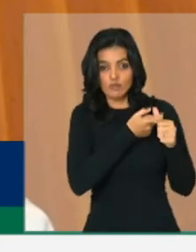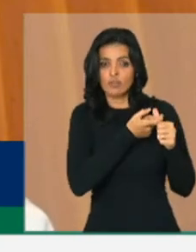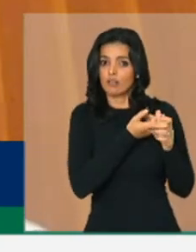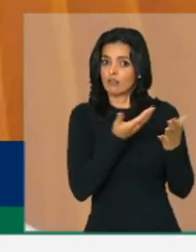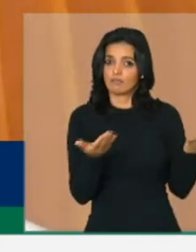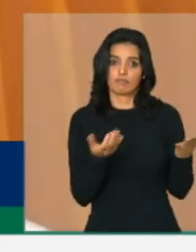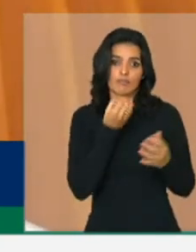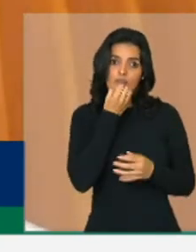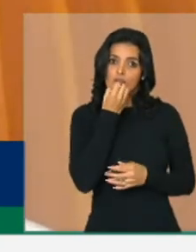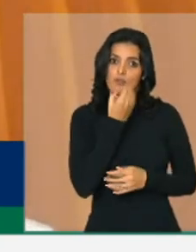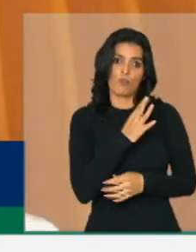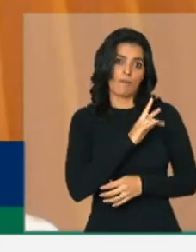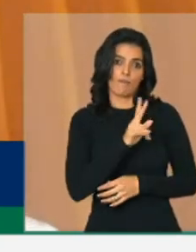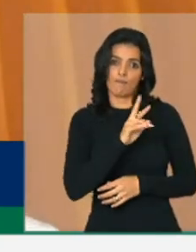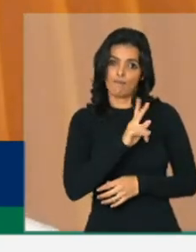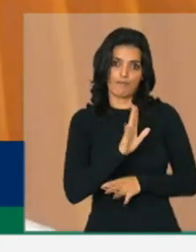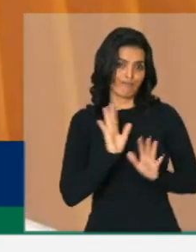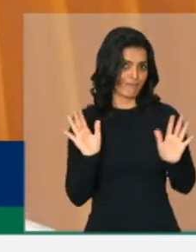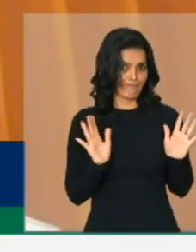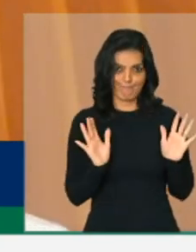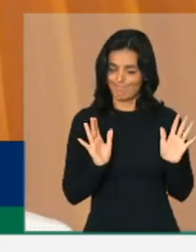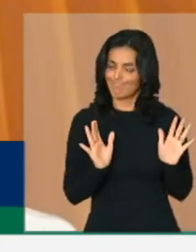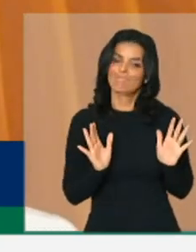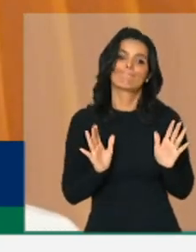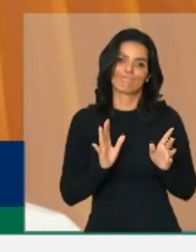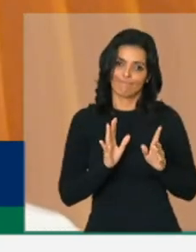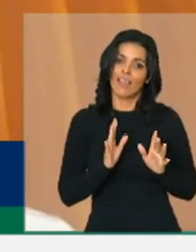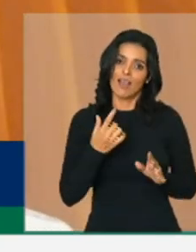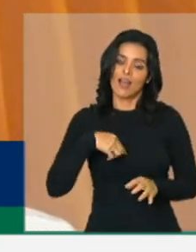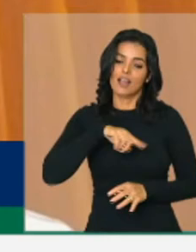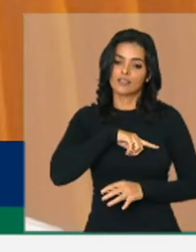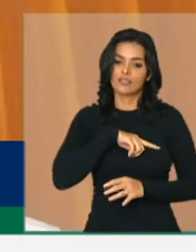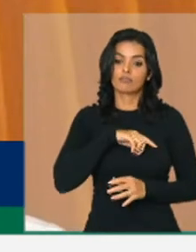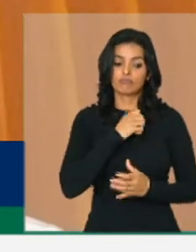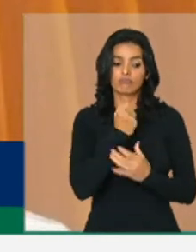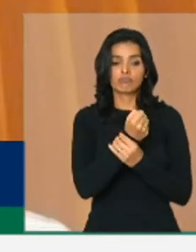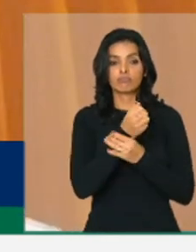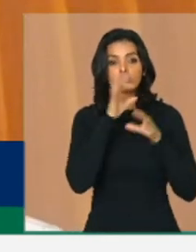EQUILÍBRIO ENTRE O INTERESSE PÚBLICO, O INTERESSE DAS EMPRESAS UMA VISÃO DE UMA